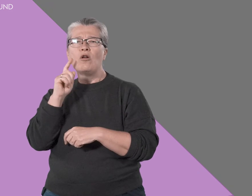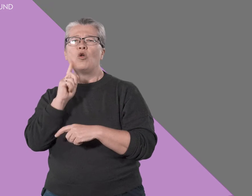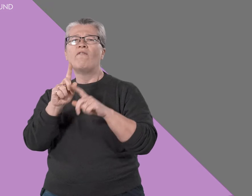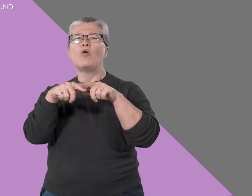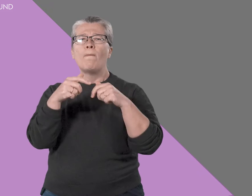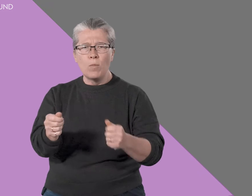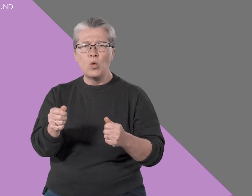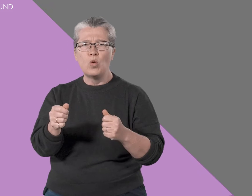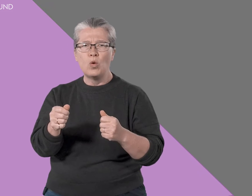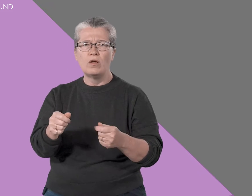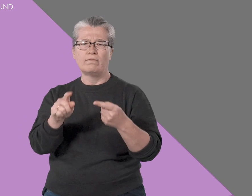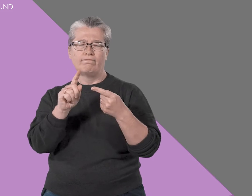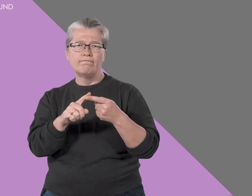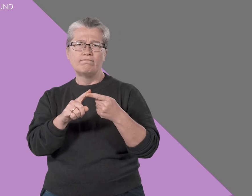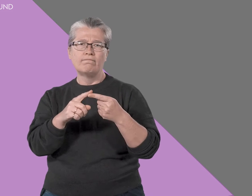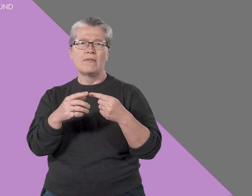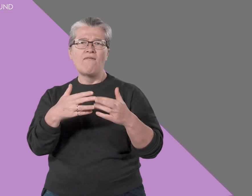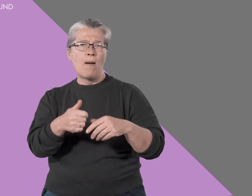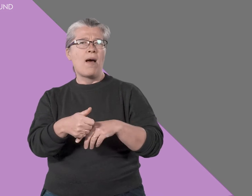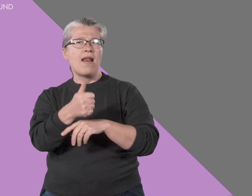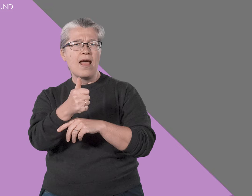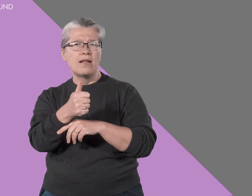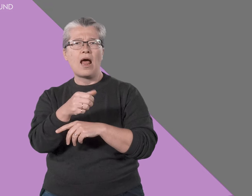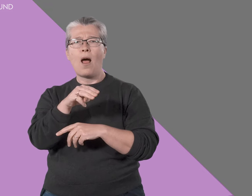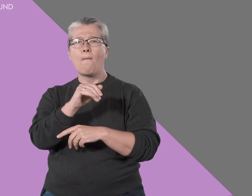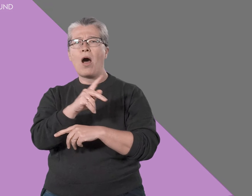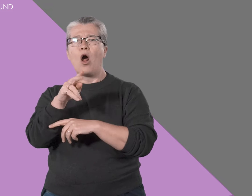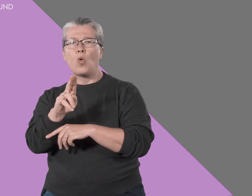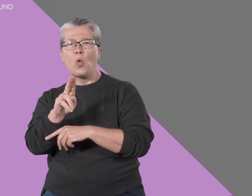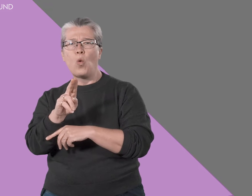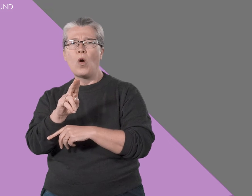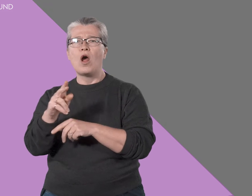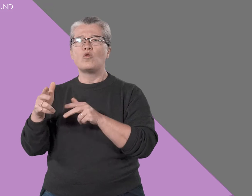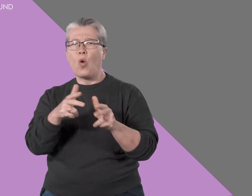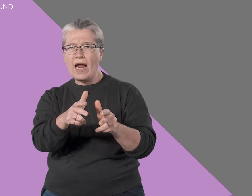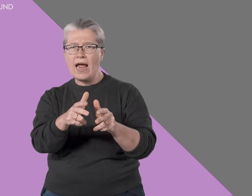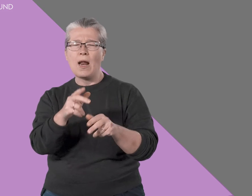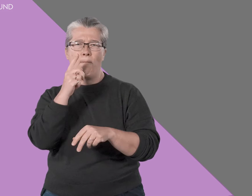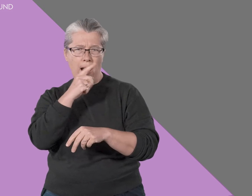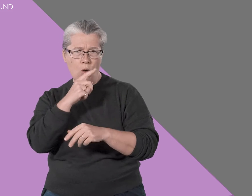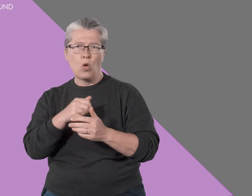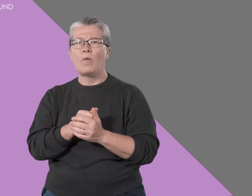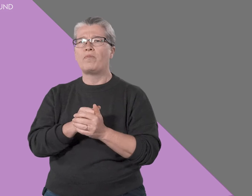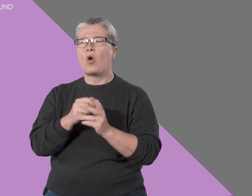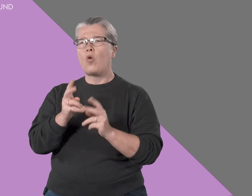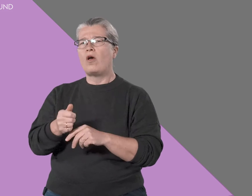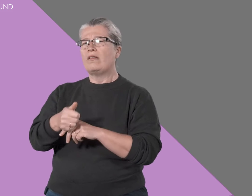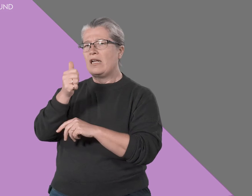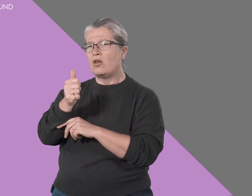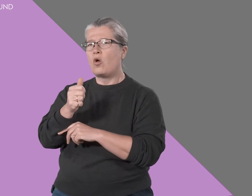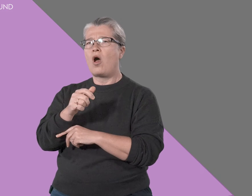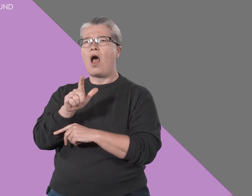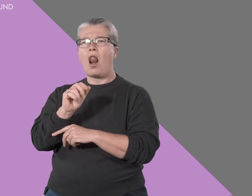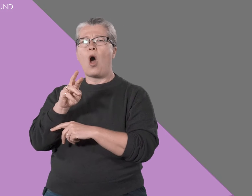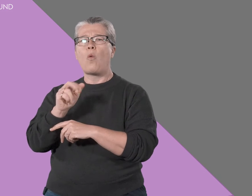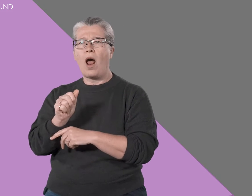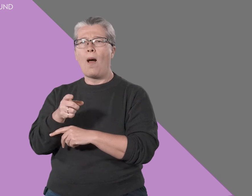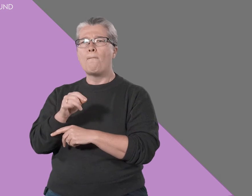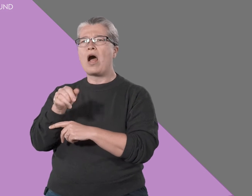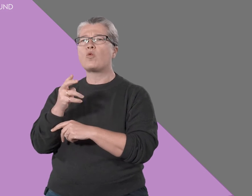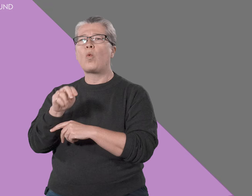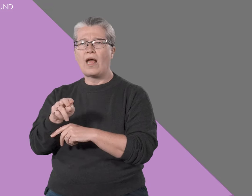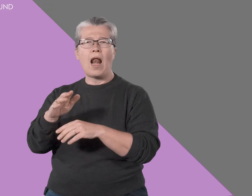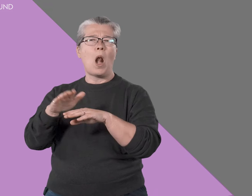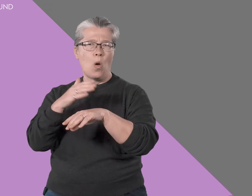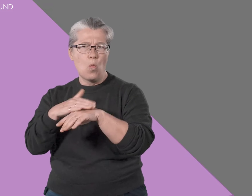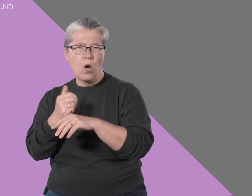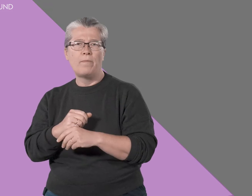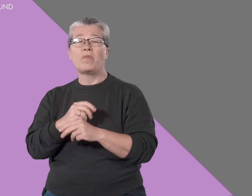av verksamhetsledare Markku Jokinen och direktör Laura Pajunen -